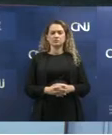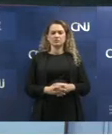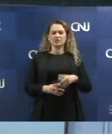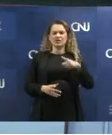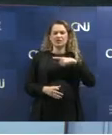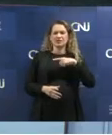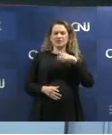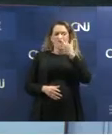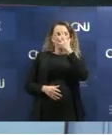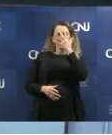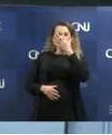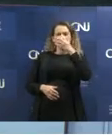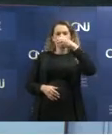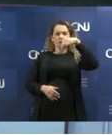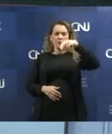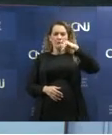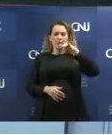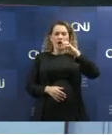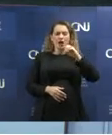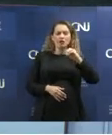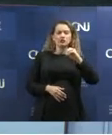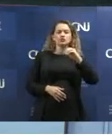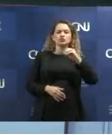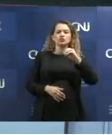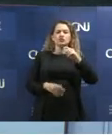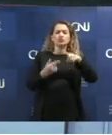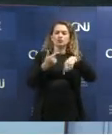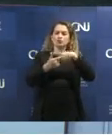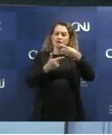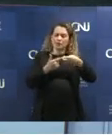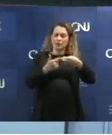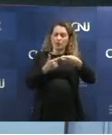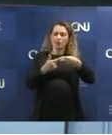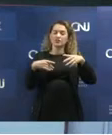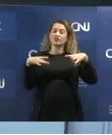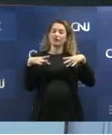e depois afastado e depois férias. Mais 30 dias.